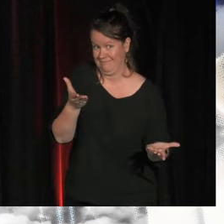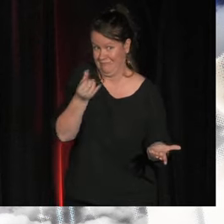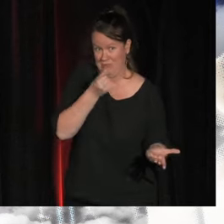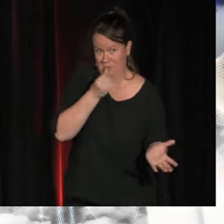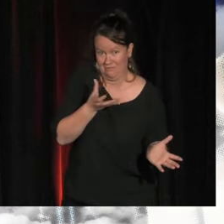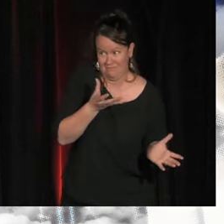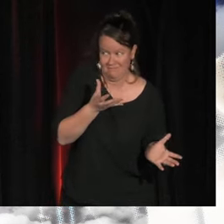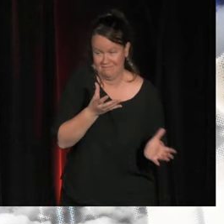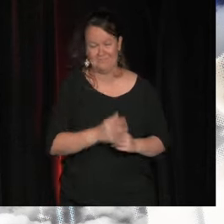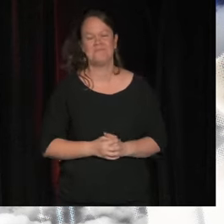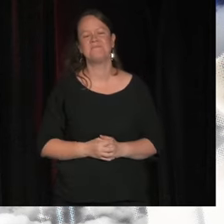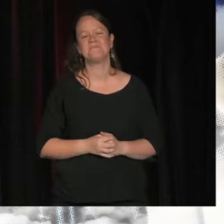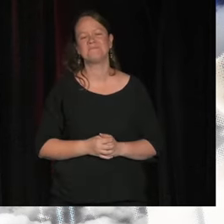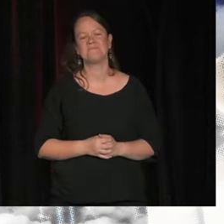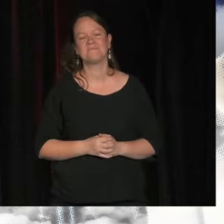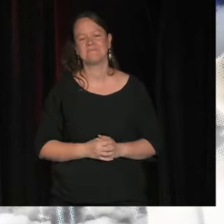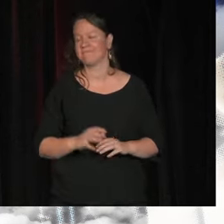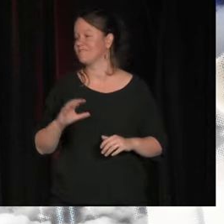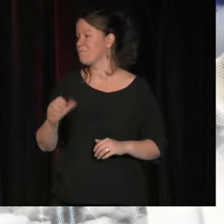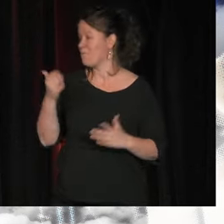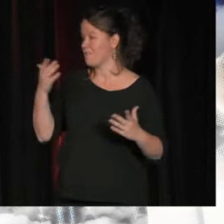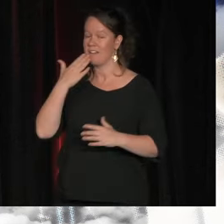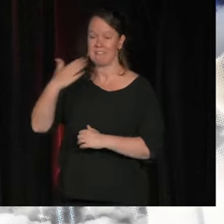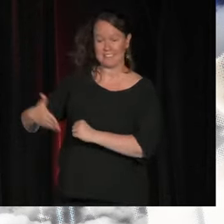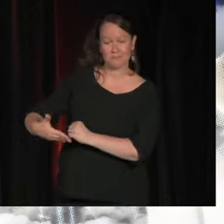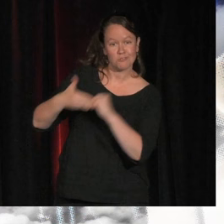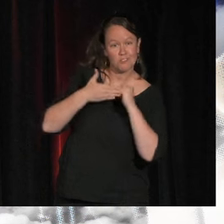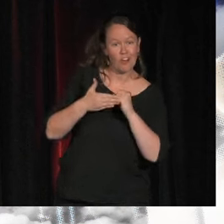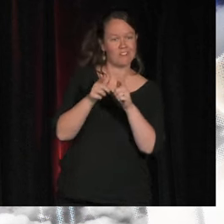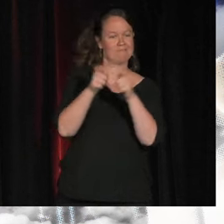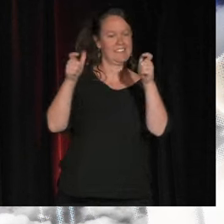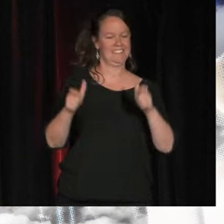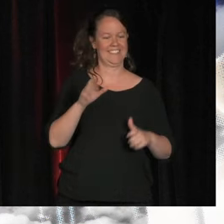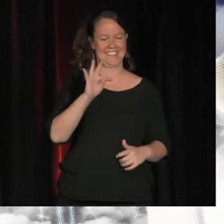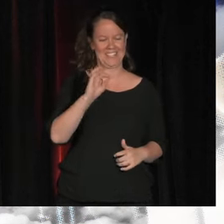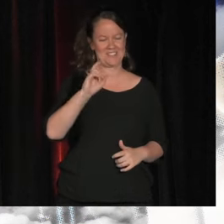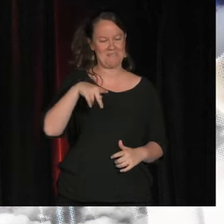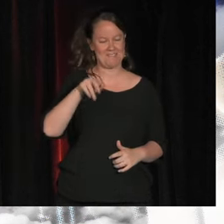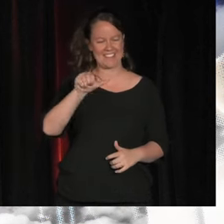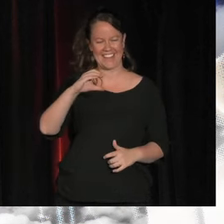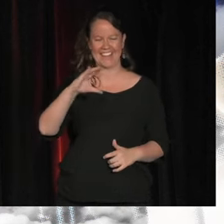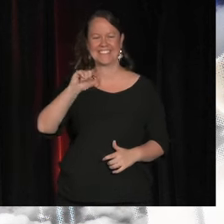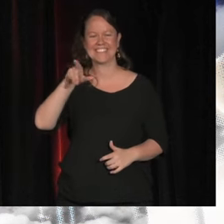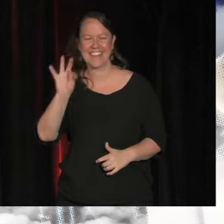Aïe. Avant de commencer, on va remercier notre sponsor Top Achat. Si vous ne connaissez pas Top Achat, c'est un site sur lequel vous pouvez